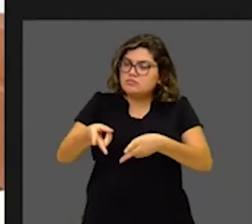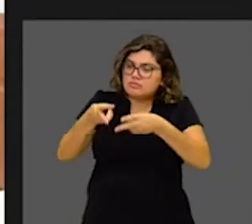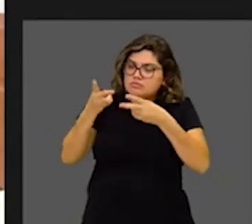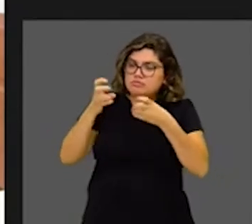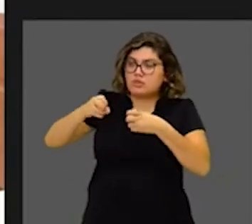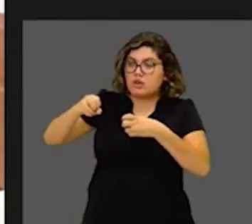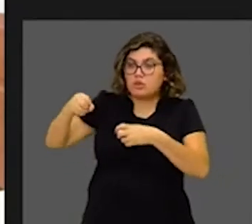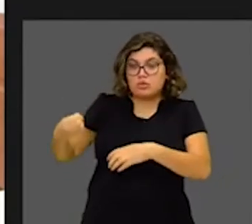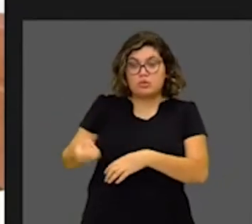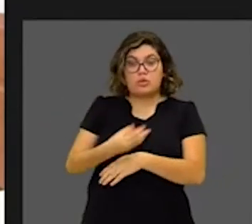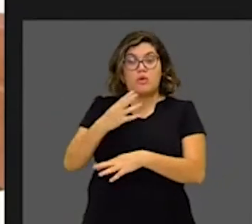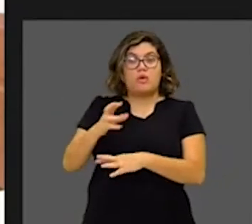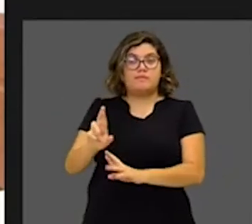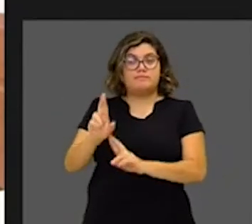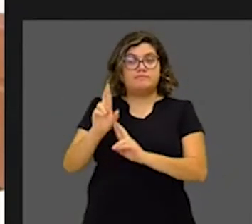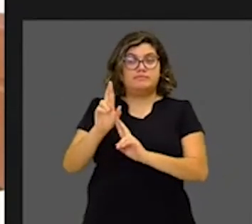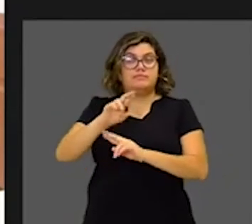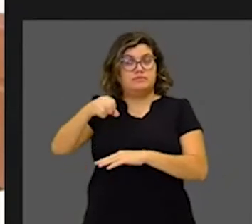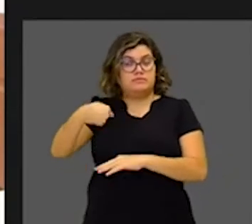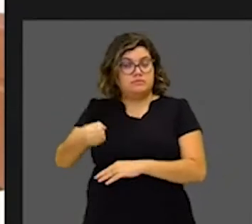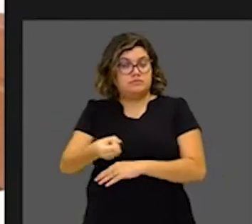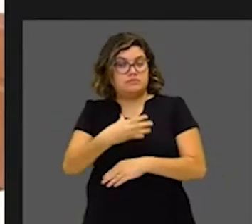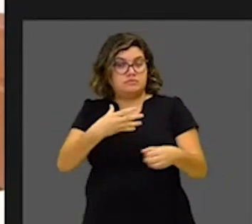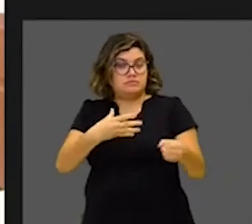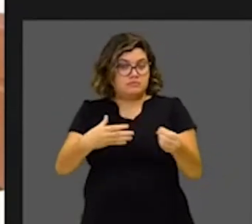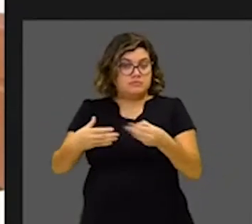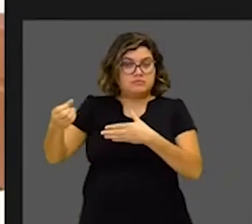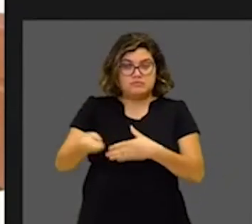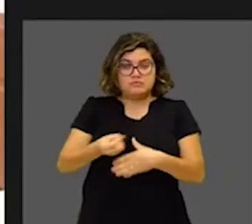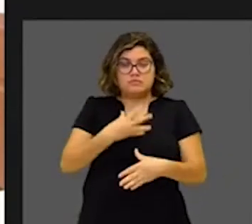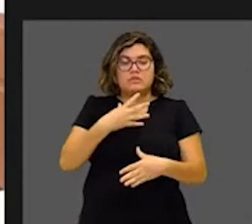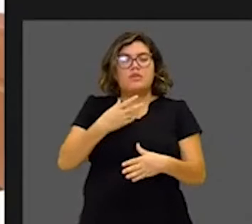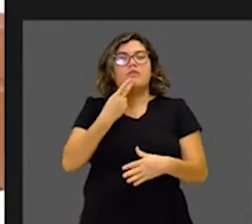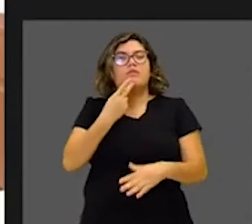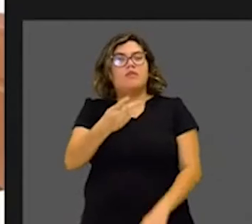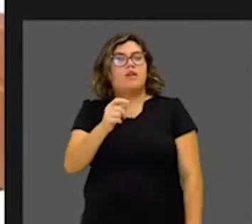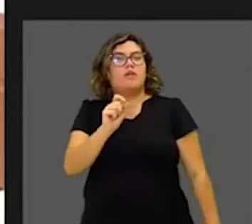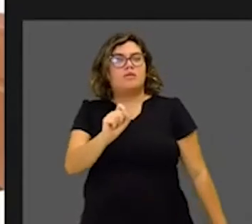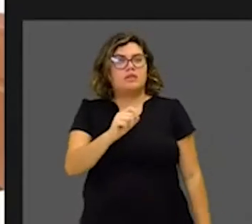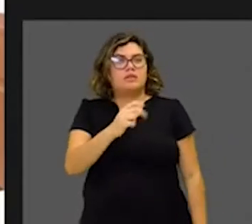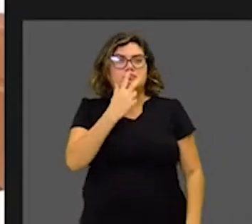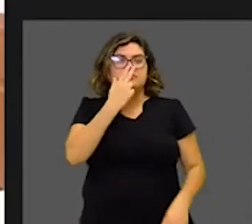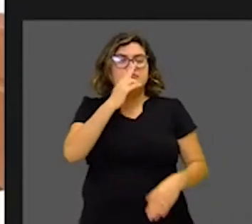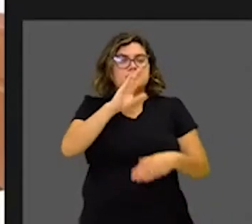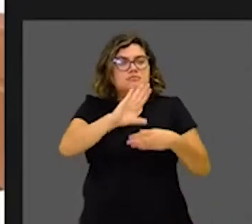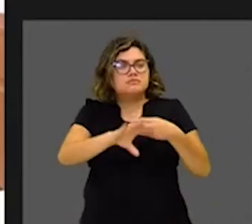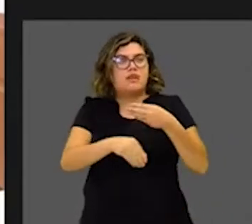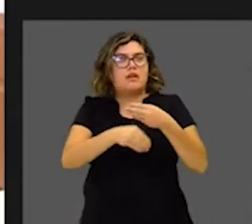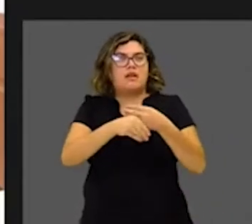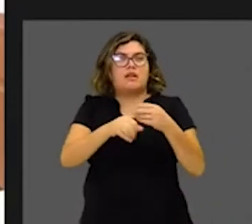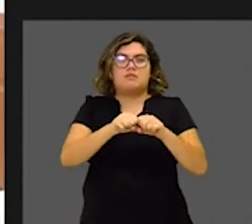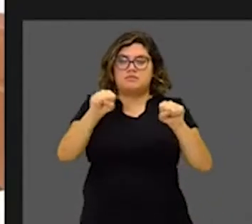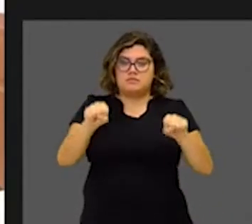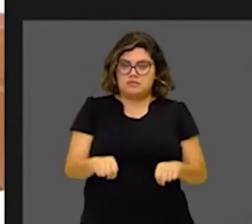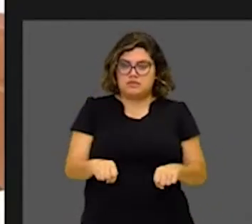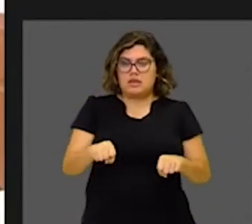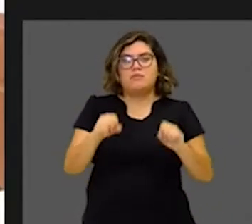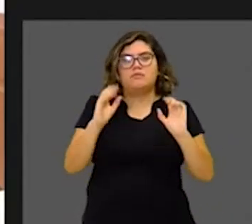uma perspectiva inovadora vou ponto aqui como uma acréscimo no sistema já recente minuta da